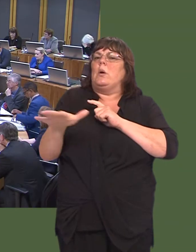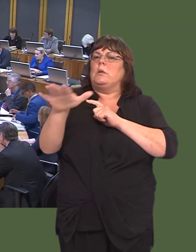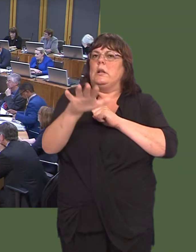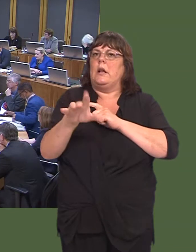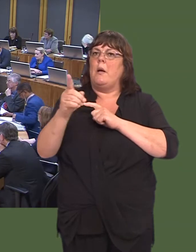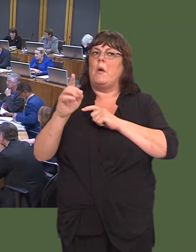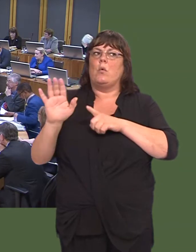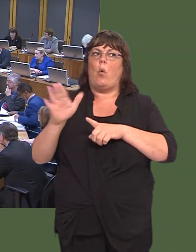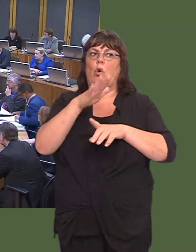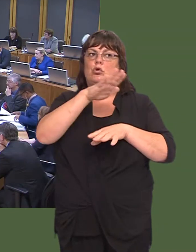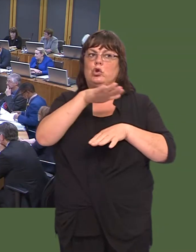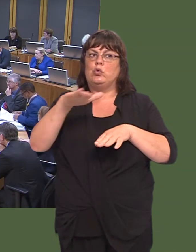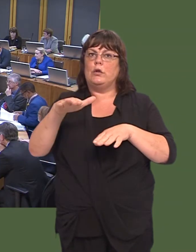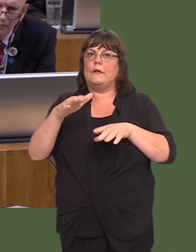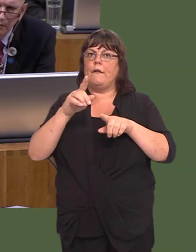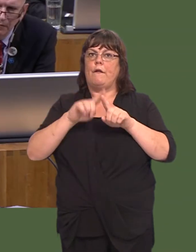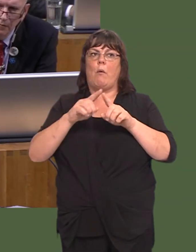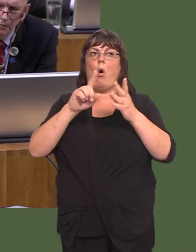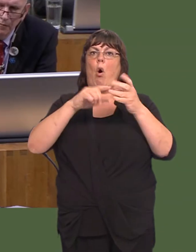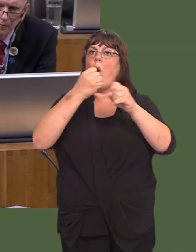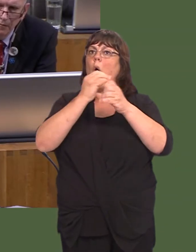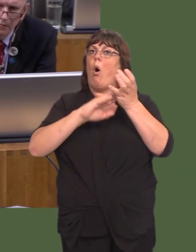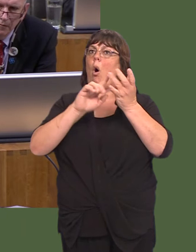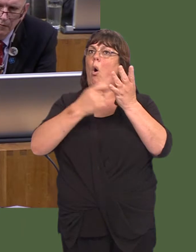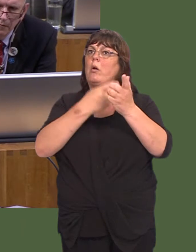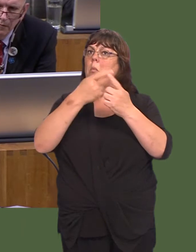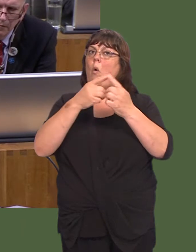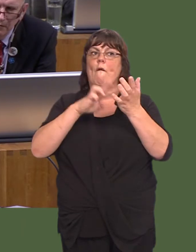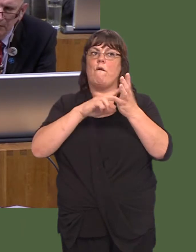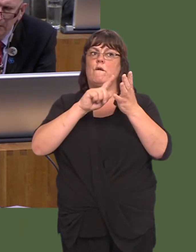Ond, maeír Urdd yn cynnal gweithgareddau sydd yn sicrhau nad yw pobl yn gorfod teithio